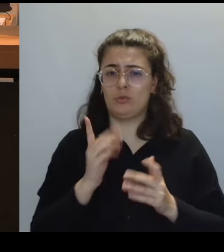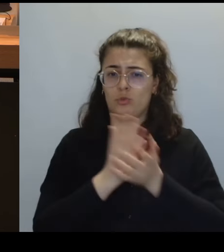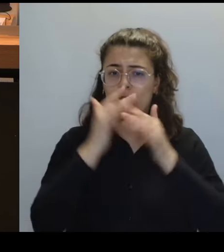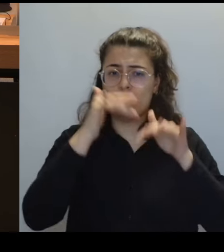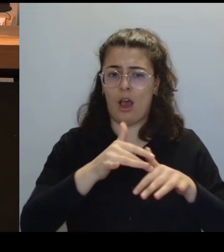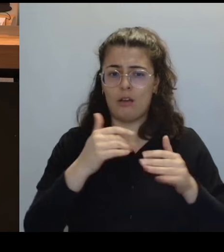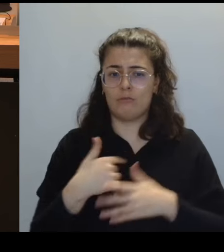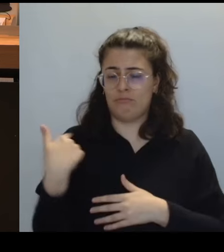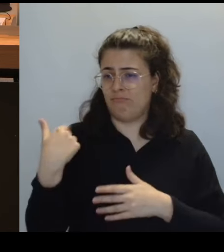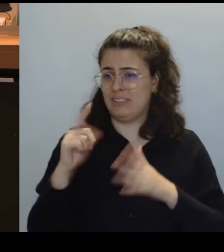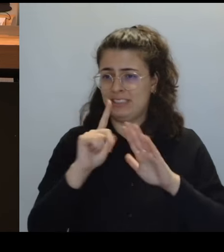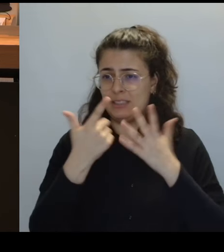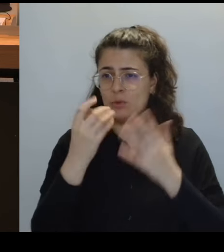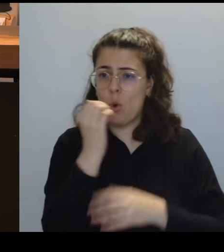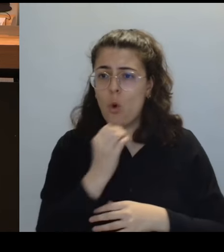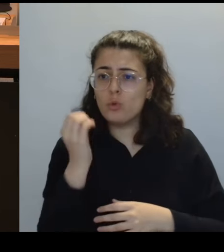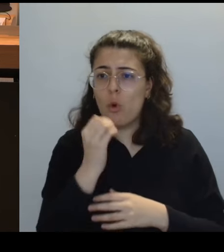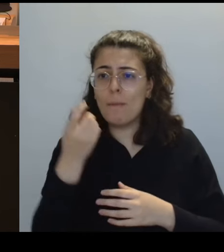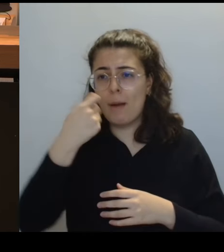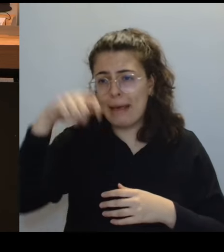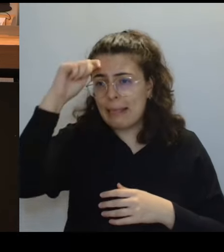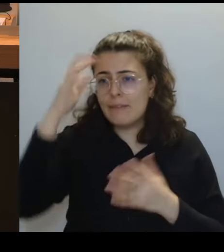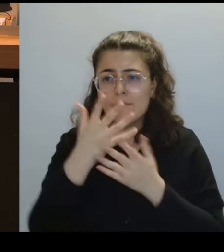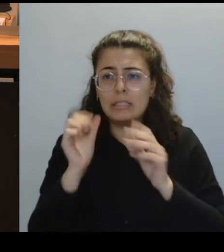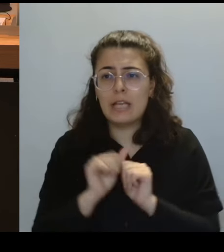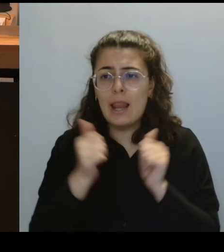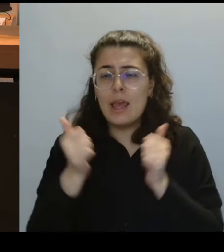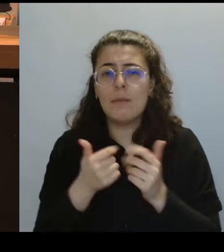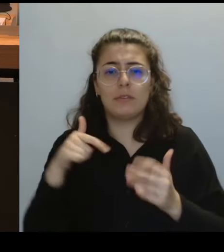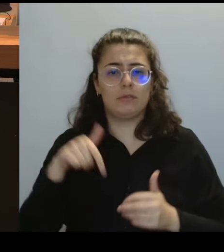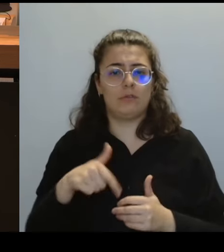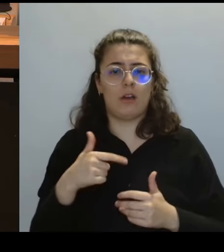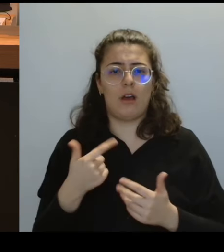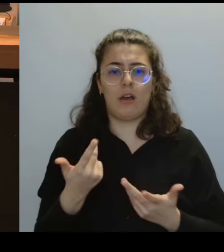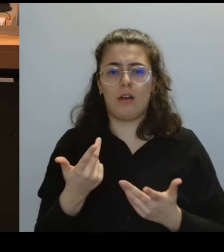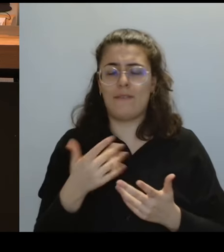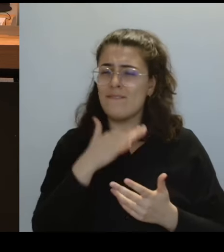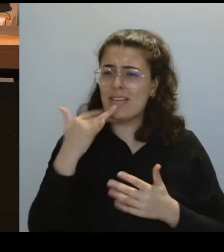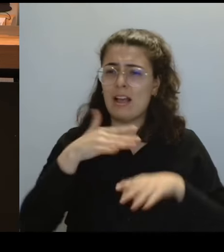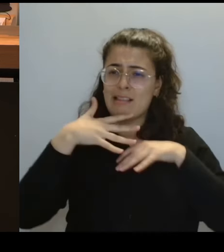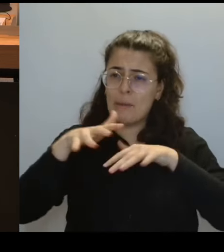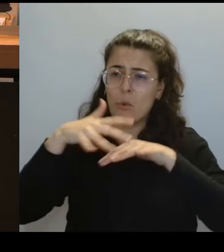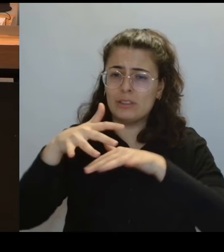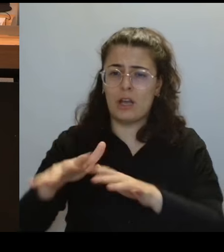Wir haben riesige Palästinenserdemonstrationen erlebt, gewalttätige Demonstrationen, wir haben